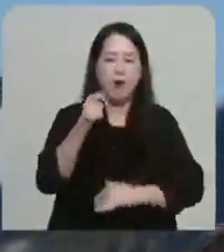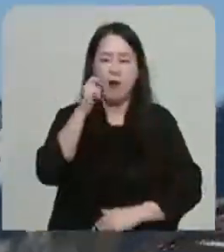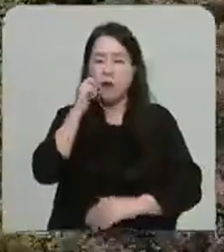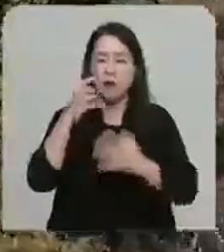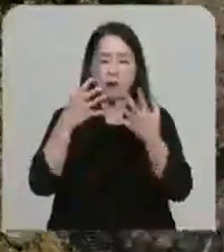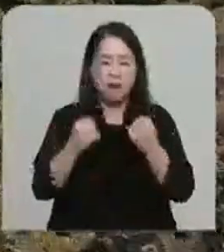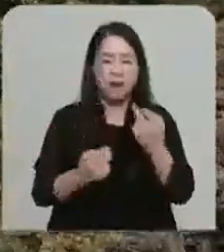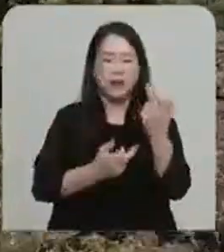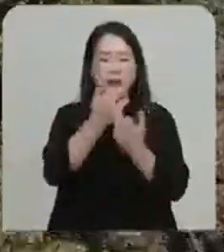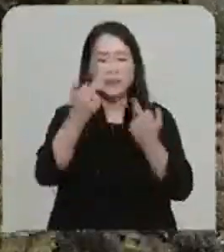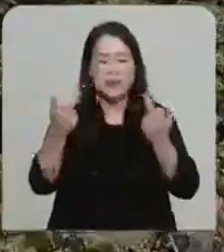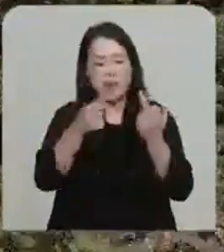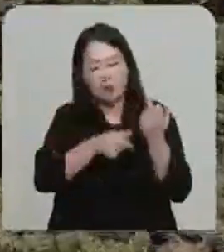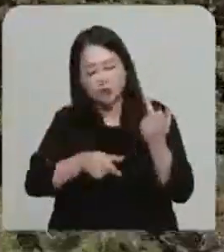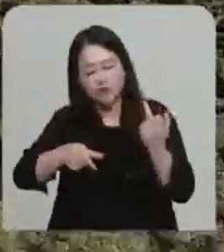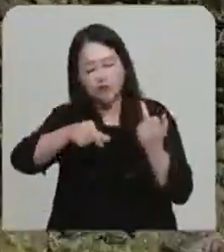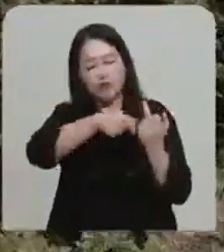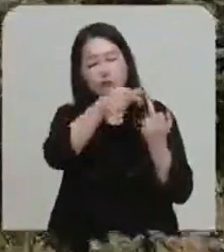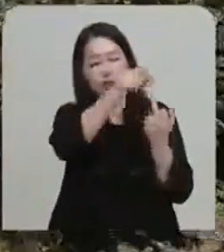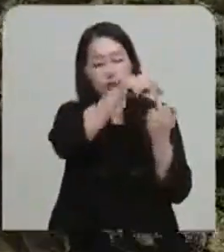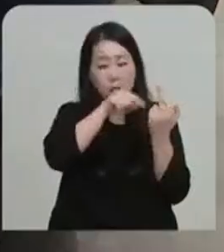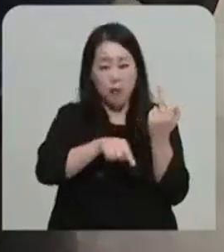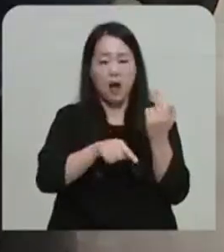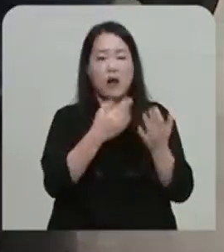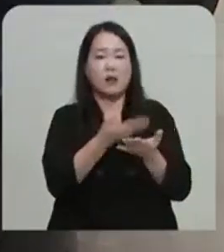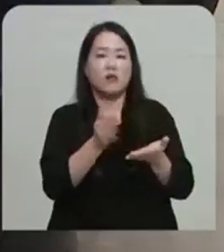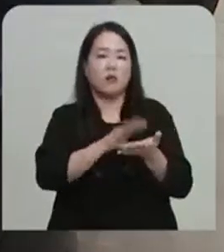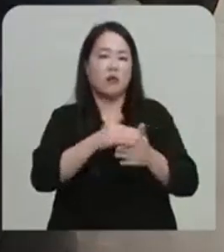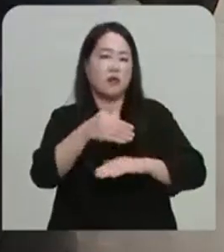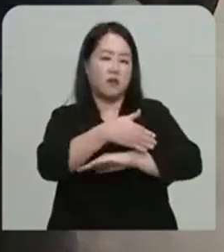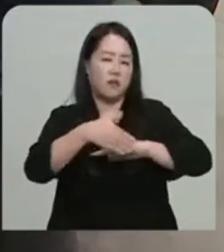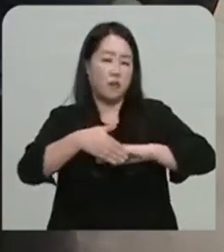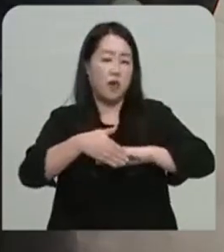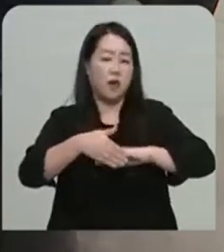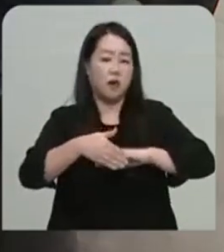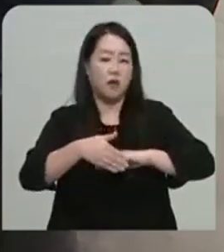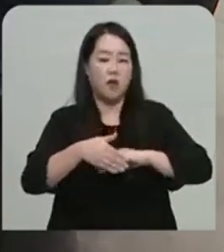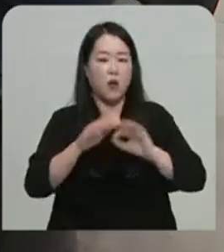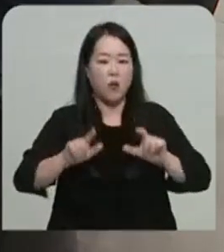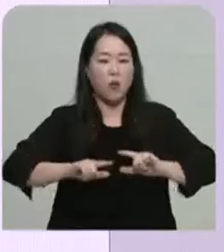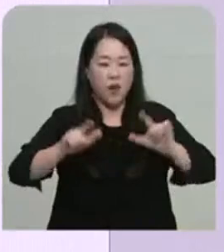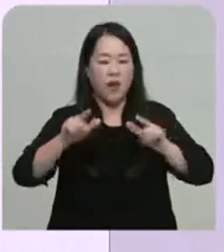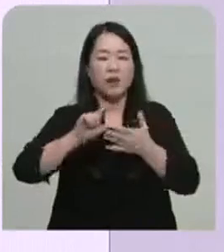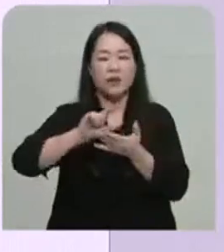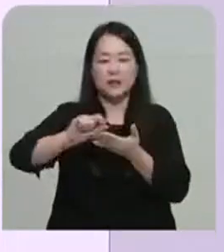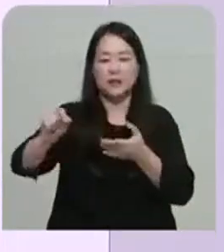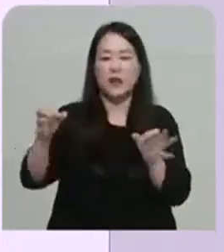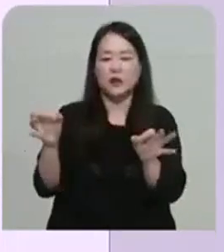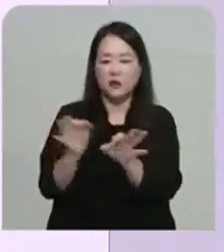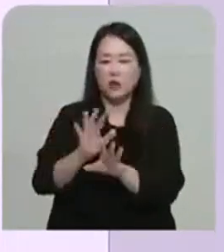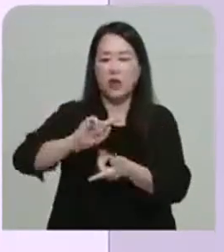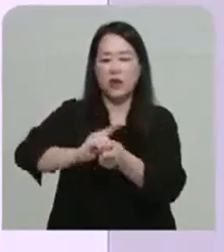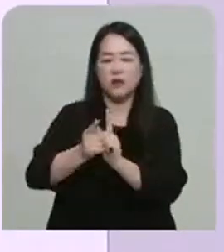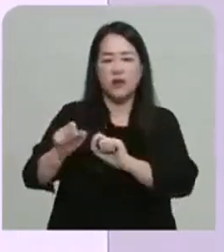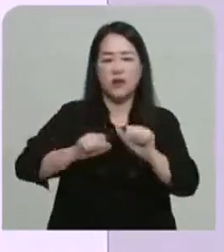장수군은 올해 산악 마라톤 기반 시설 조성 사업에 지방소멸대응 기금 가운데 12억 원을 투입할 계획 입니다.